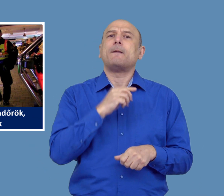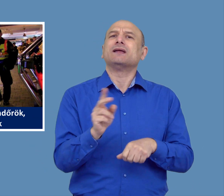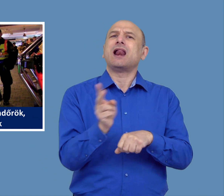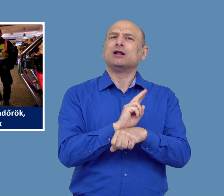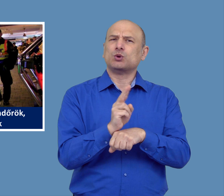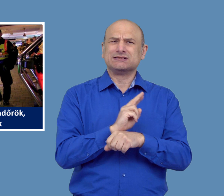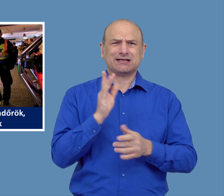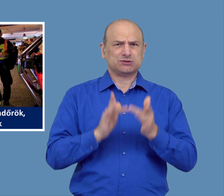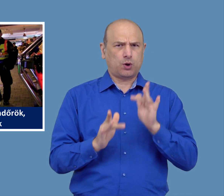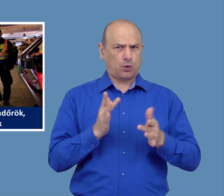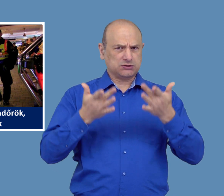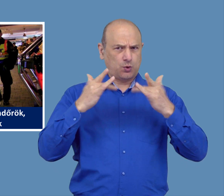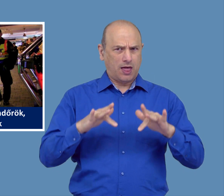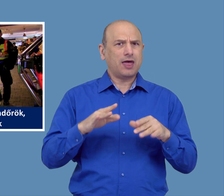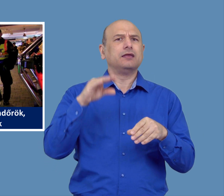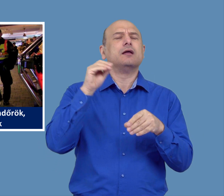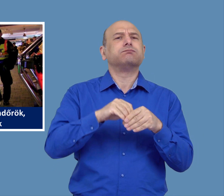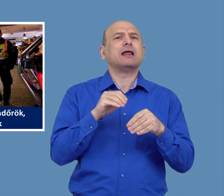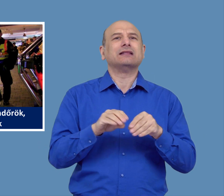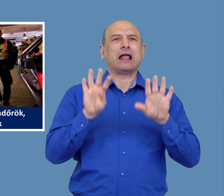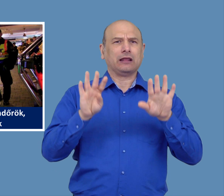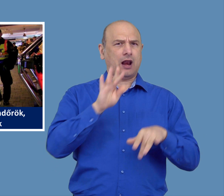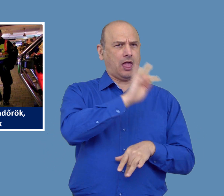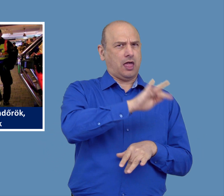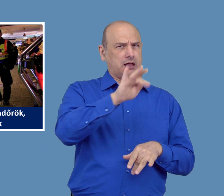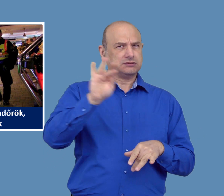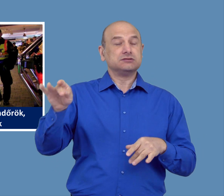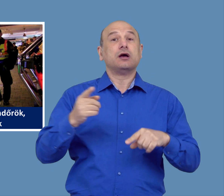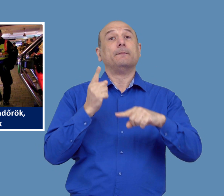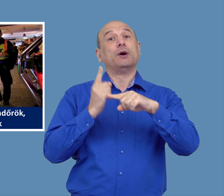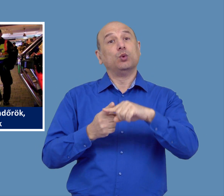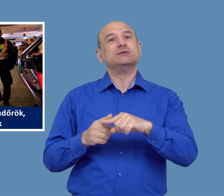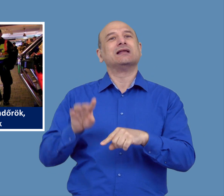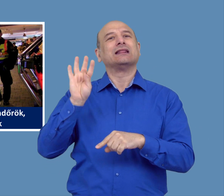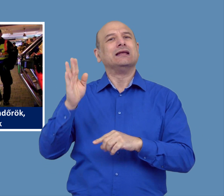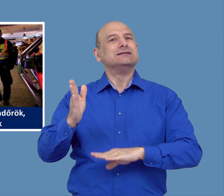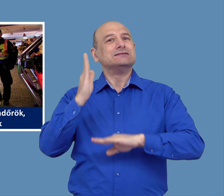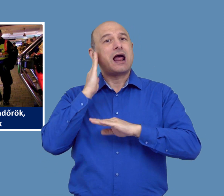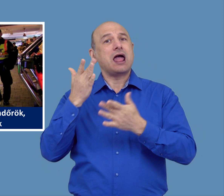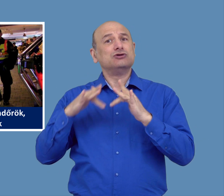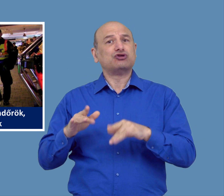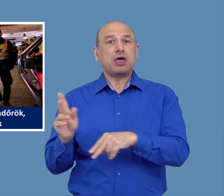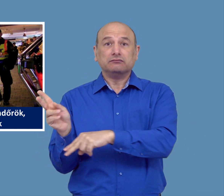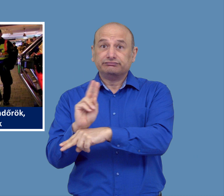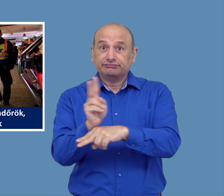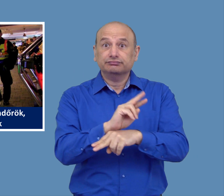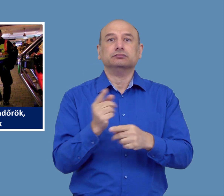A razzián kilenc szórakozó-, valamint négy szálláshely közül